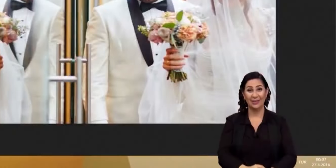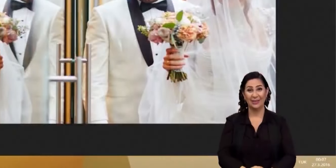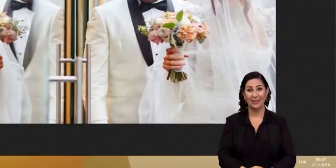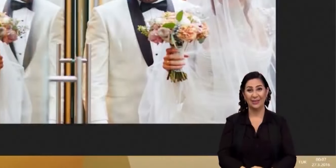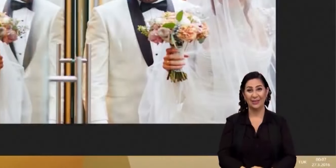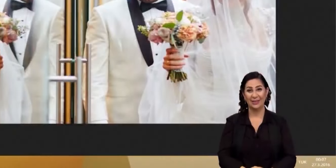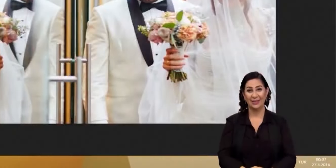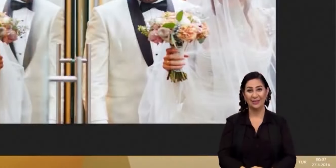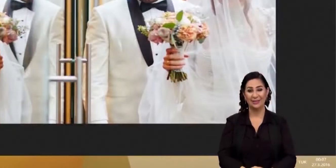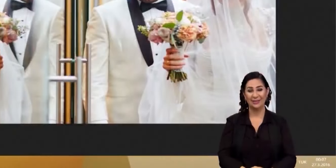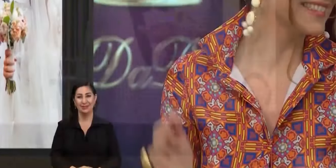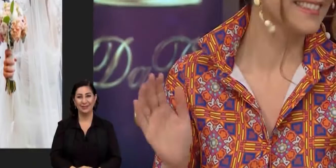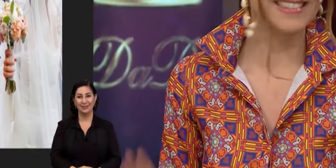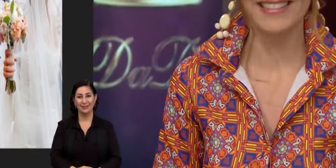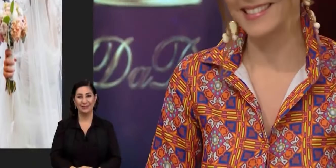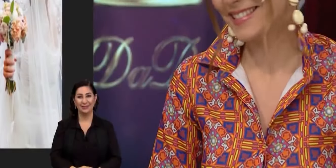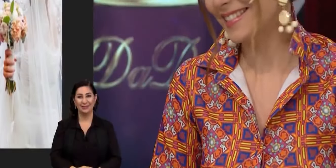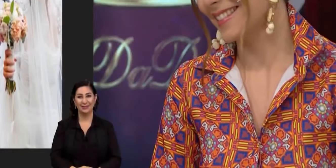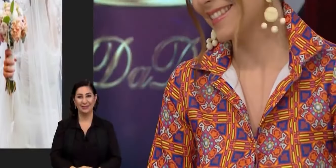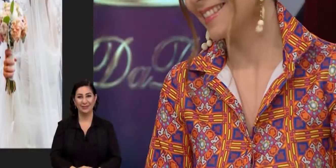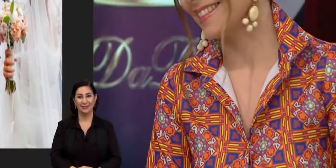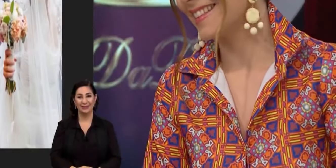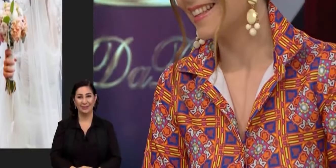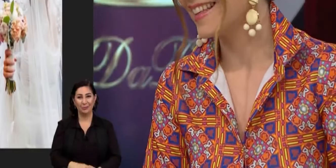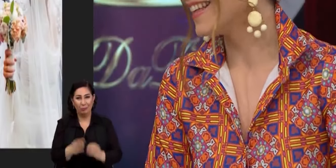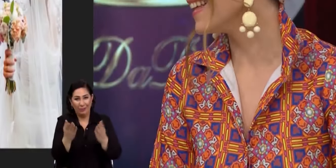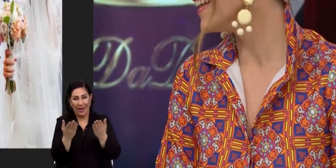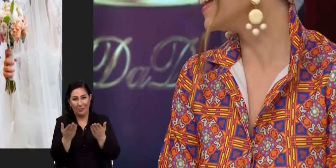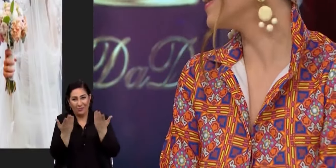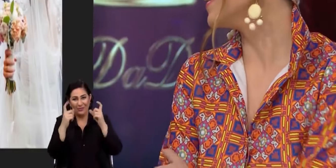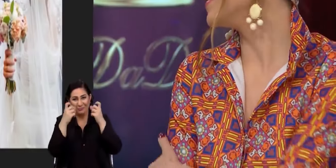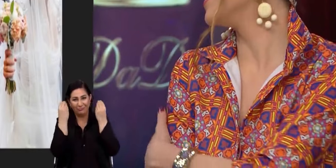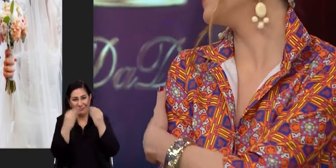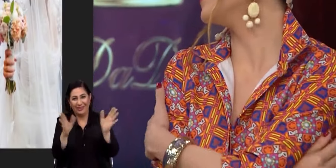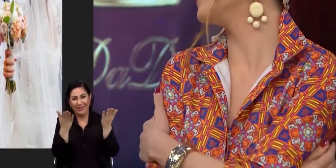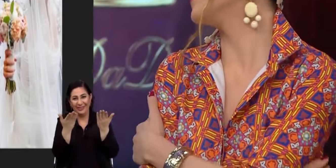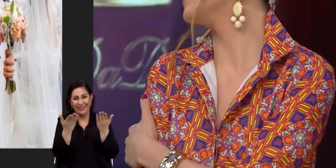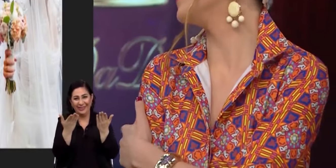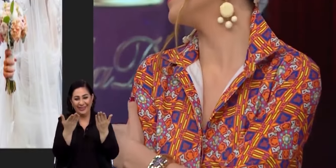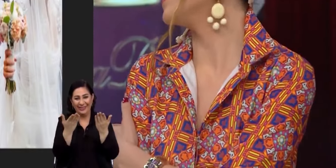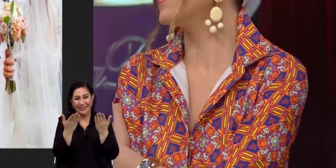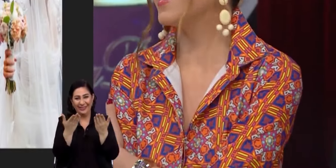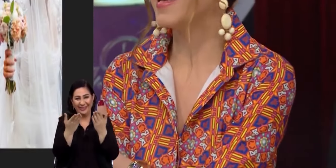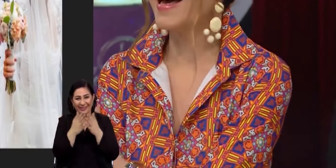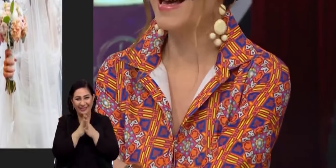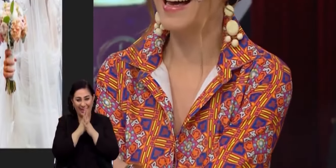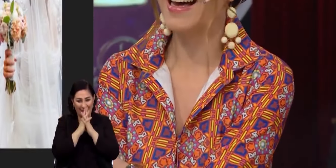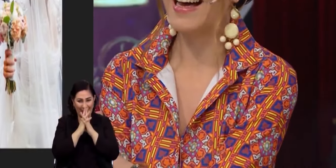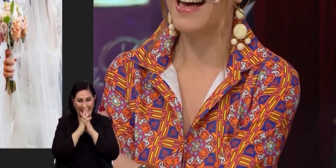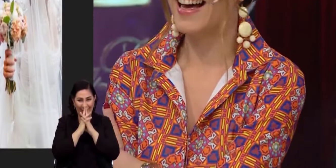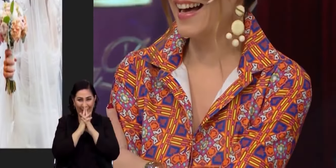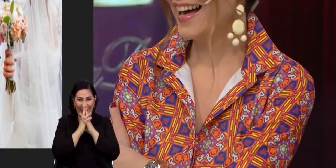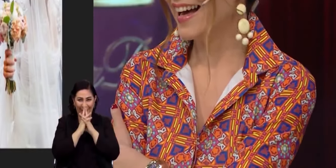bakayım Keşke görse ya bu ne bu ne b fotoğraf Fırat var or Bu ne ya Fırat